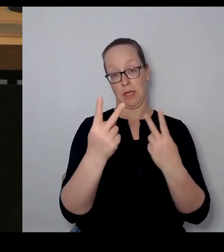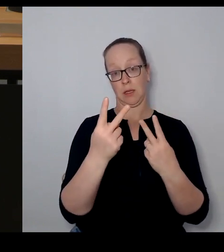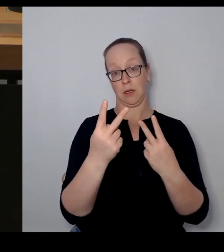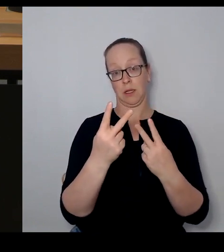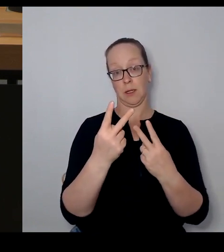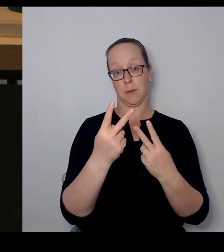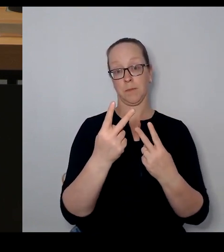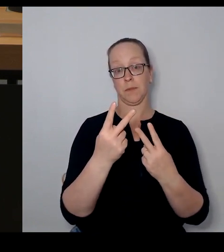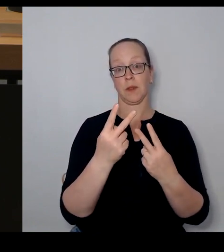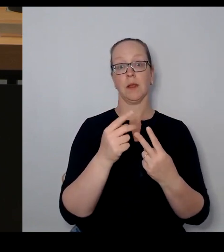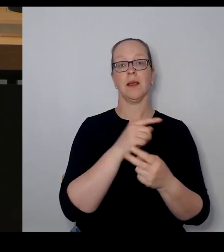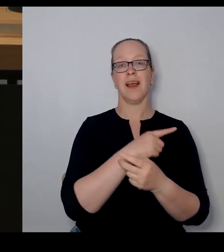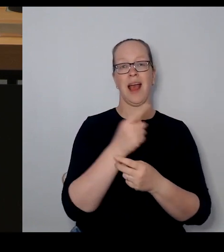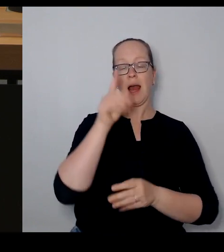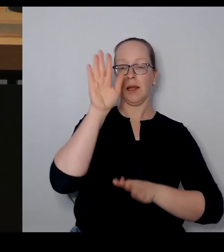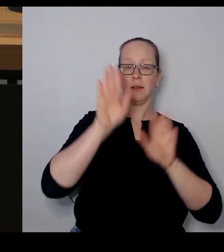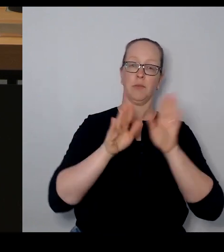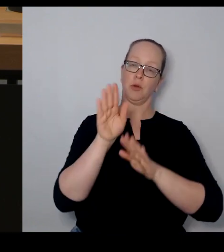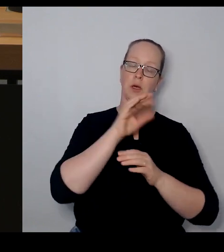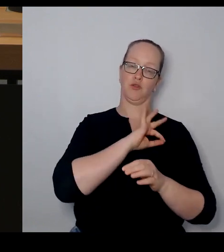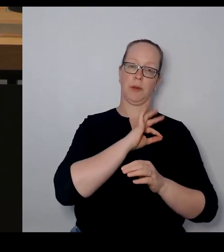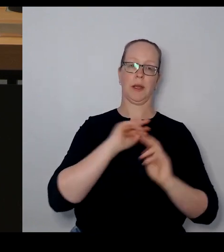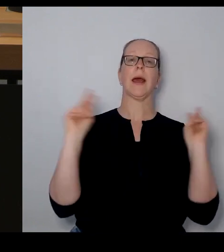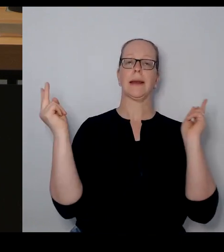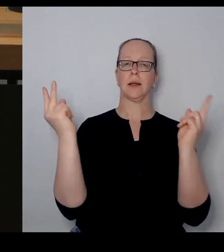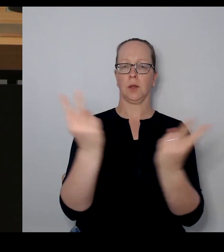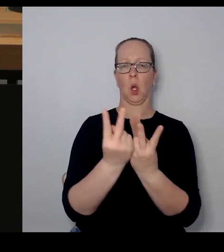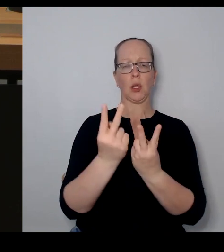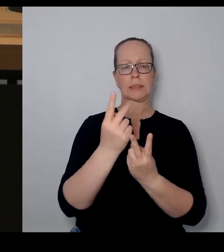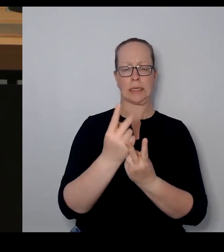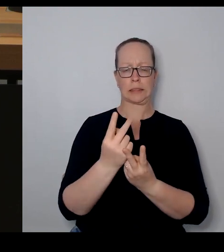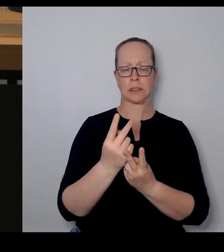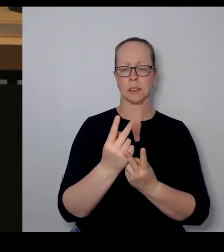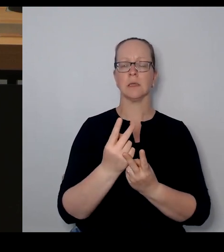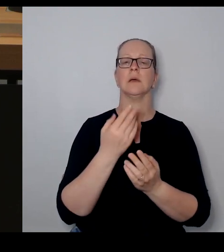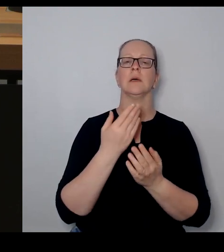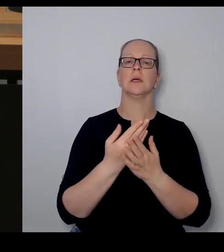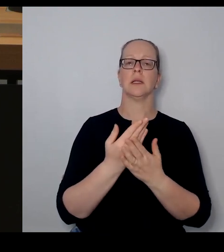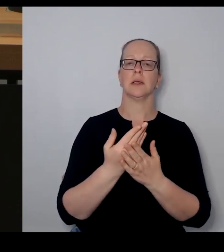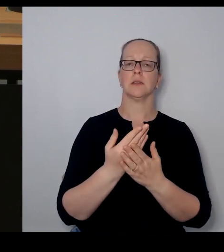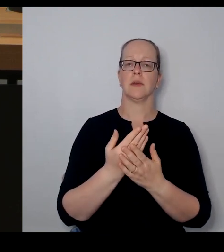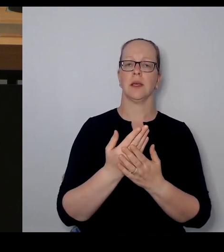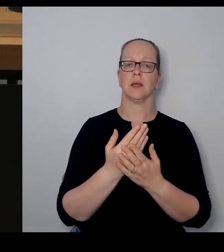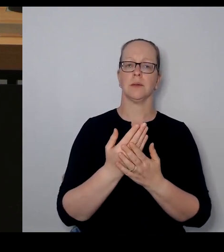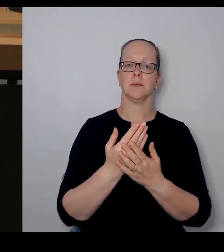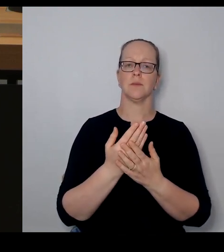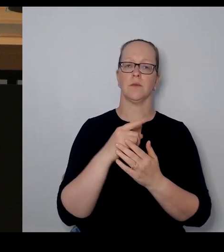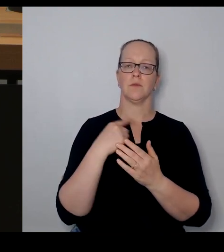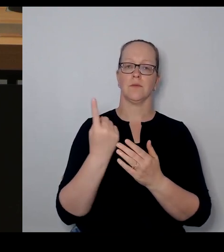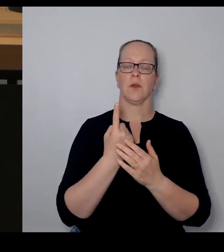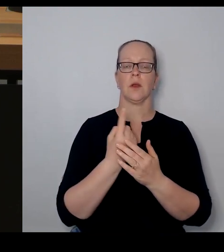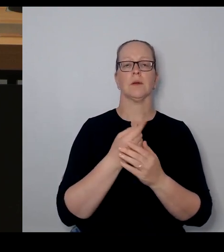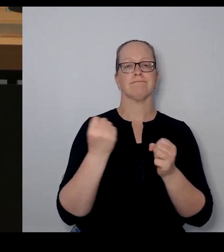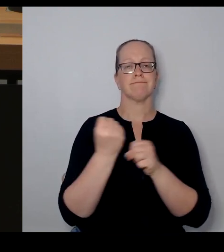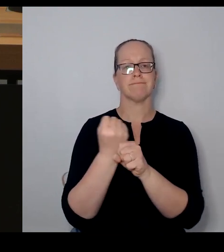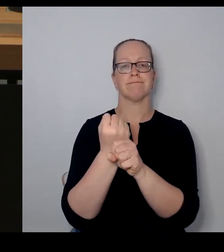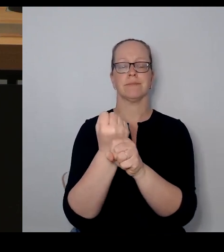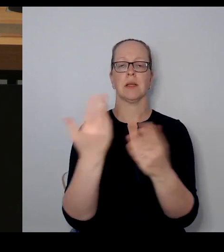intensiv an Lösungen, die nötigen Investitionen tätigen zu können und gleichzeitig dem Urteil des Bundesverfassungsgerichts Rechnung zu tragen.